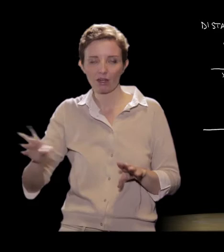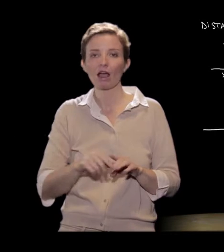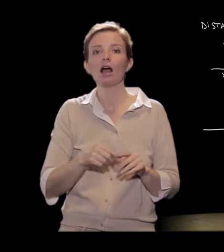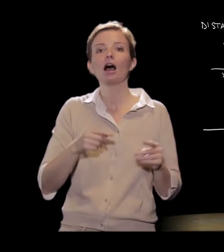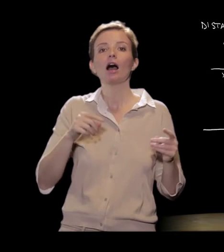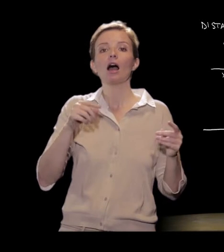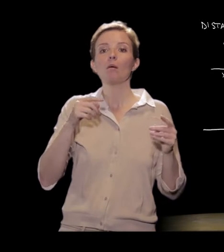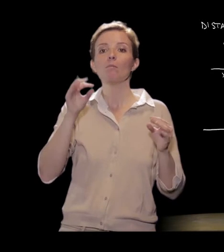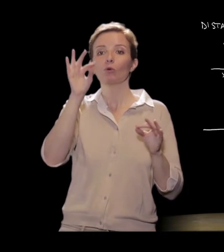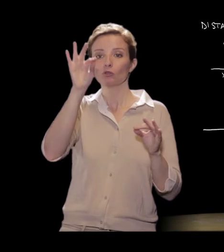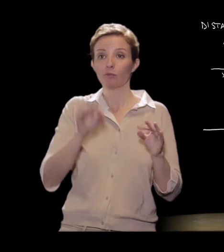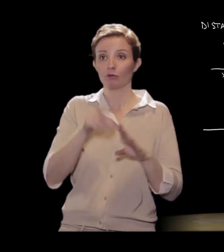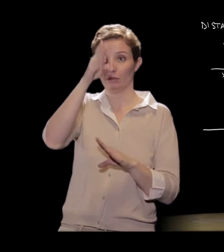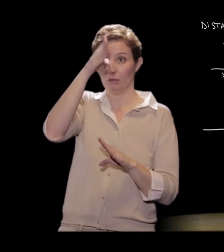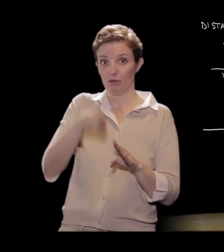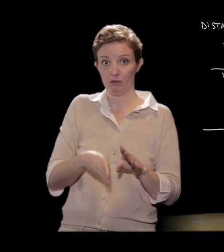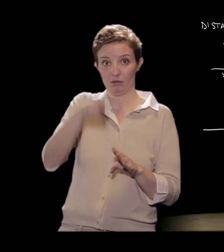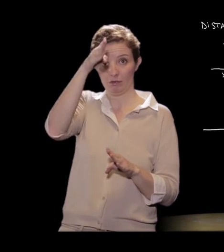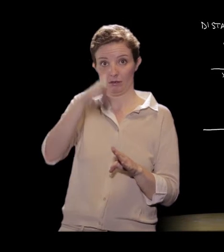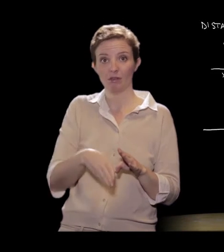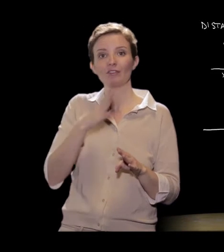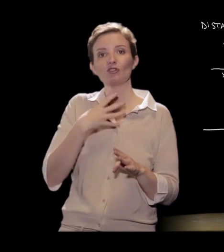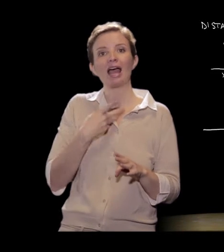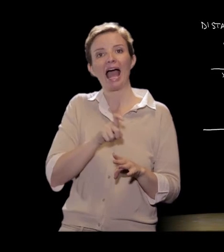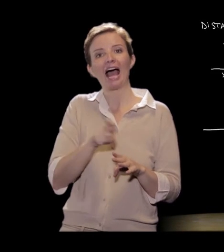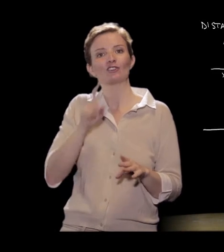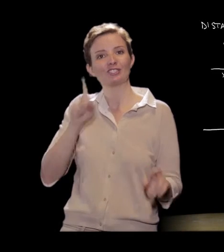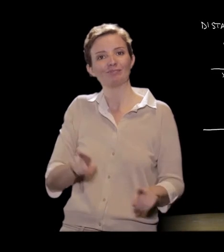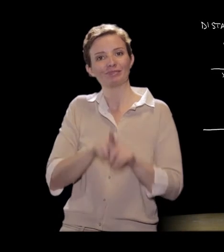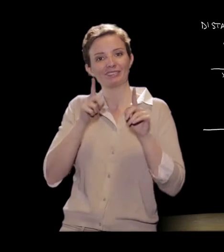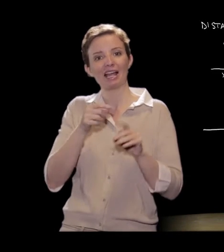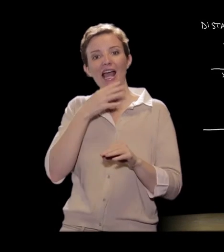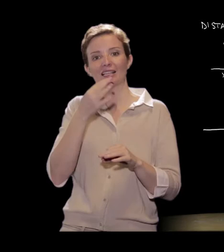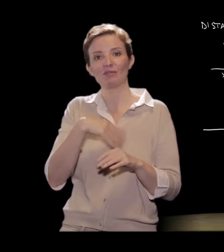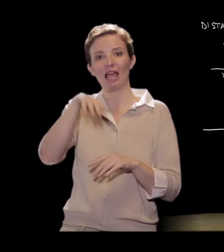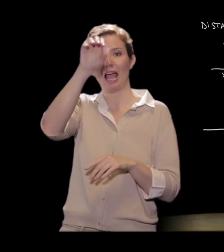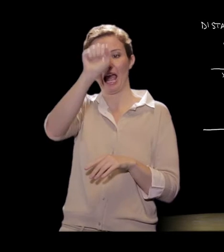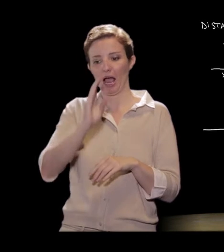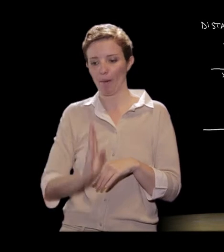ossia sono caratterizzati dalla stessa ascissa, come i punti A e B,